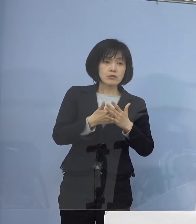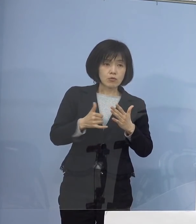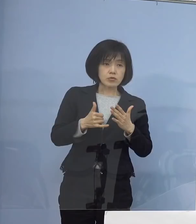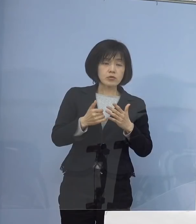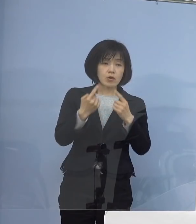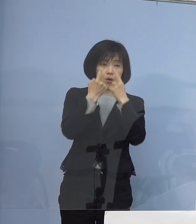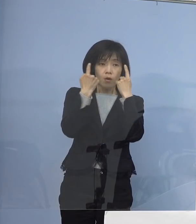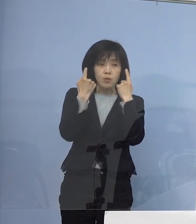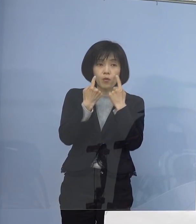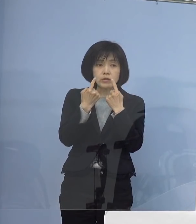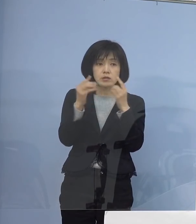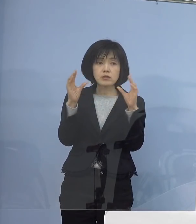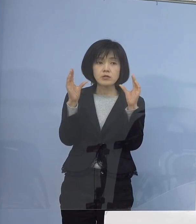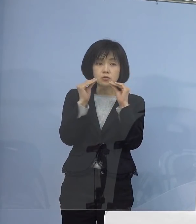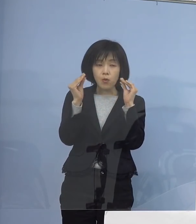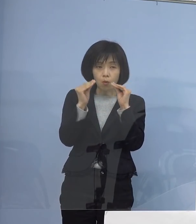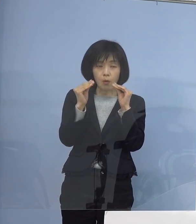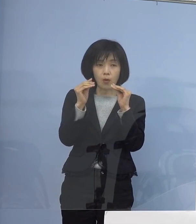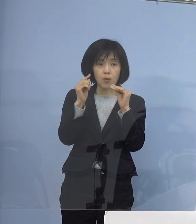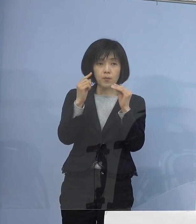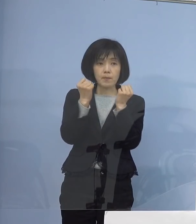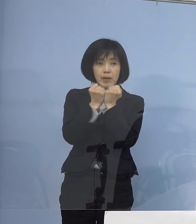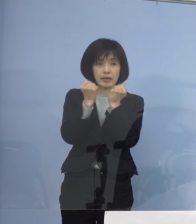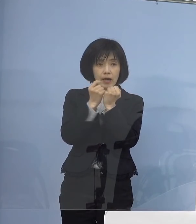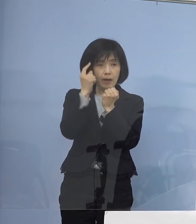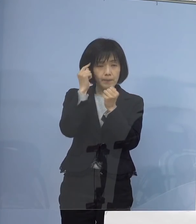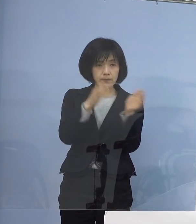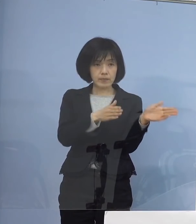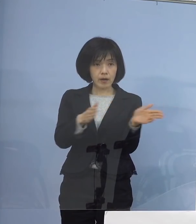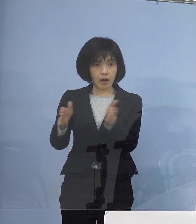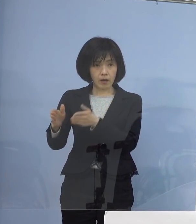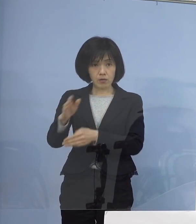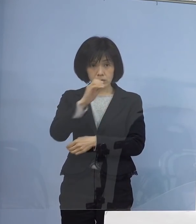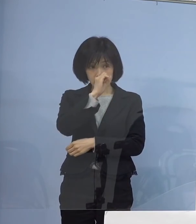十分ご配慮いただきますように よろしくお願いを申し上げます